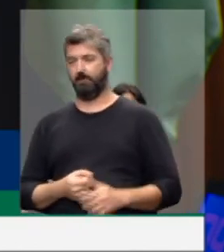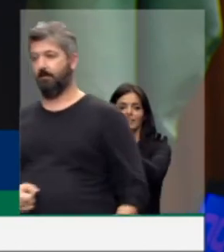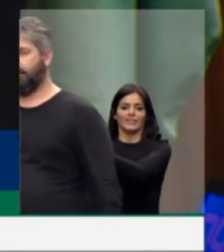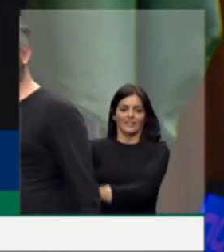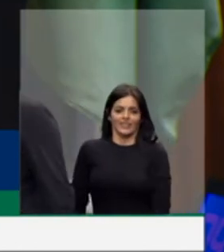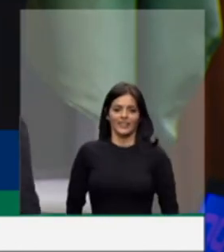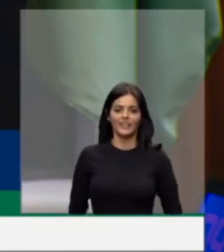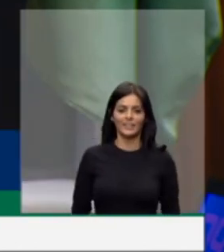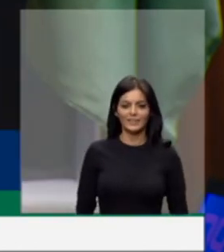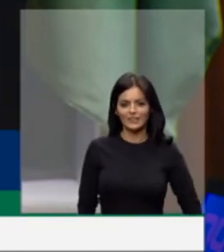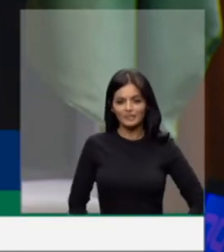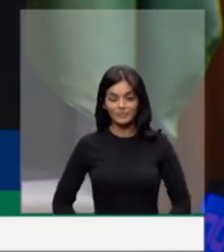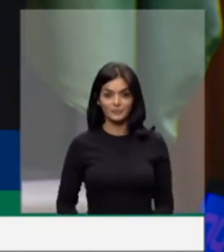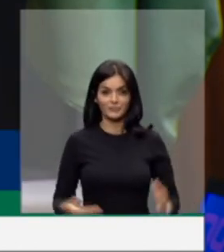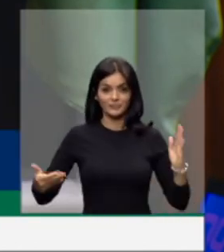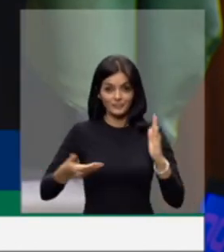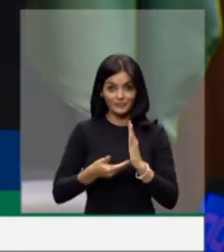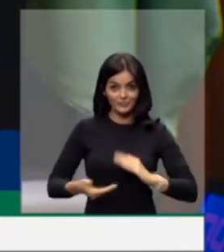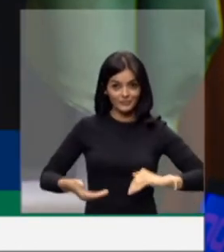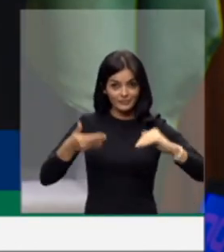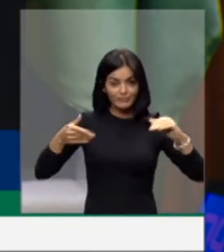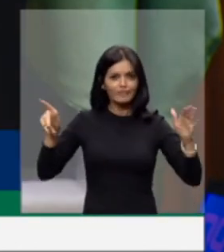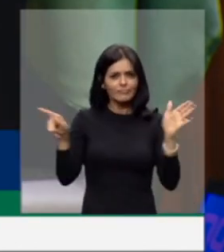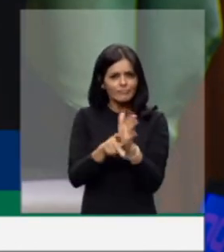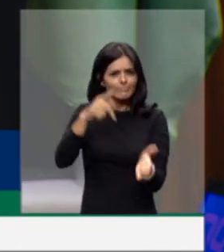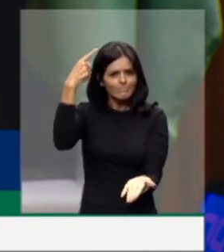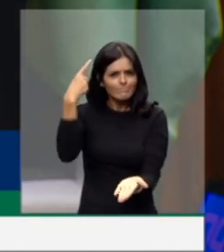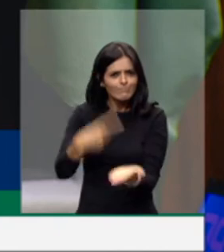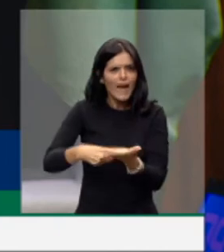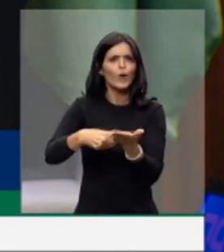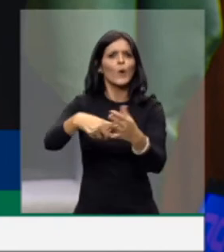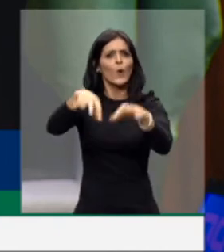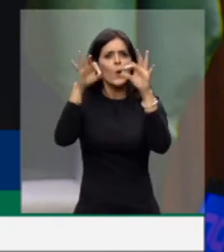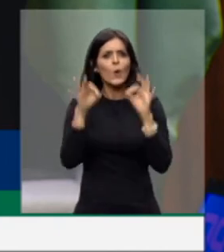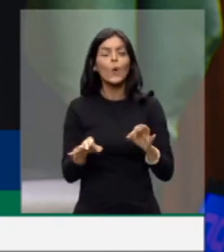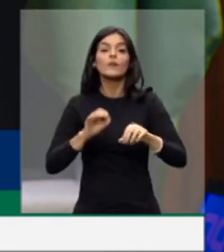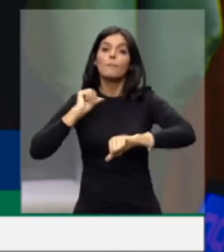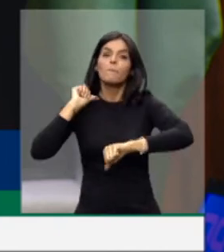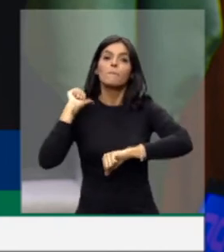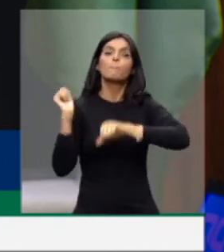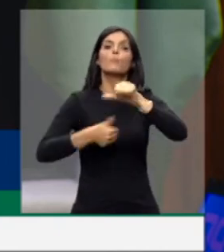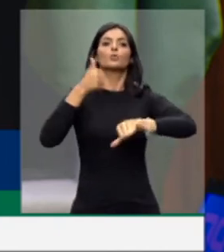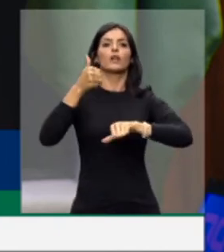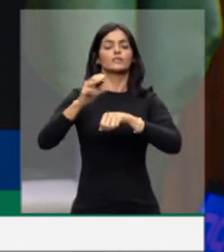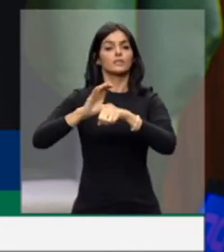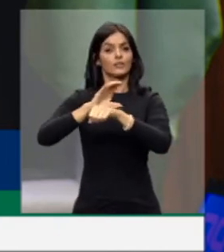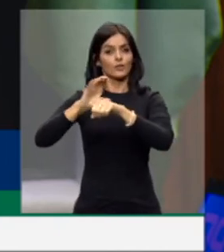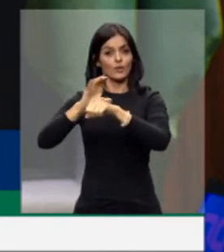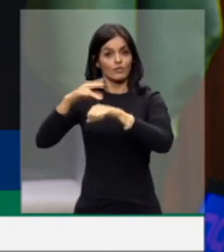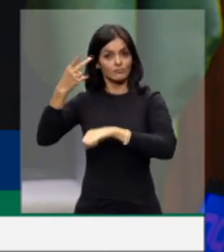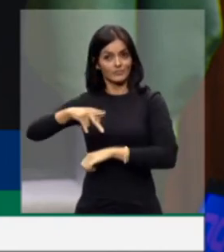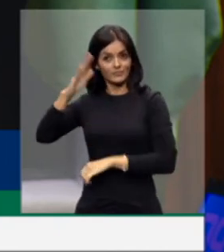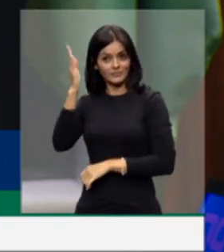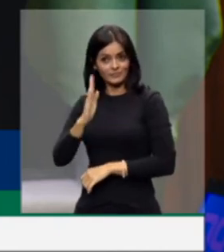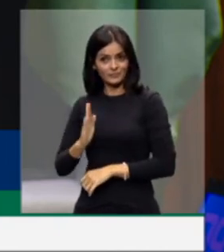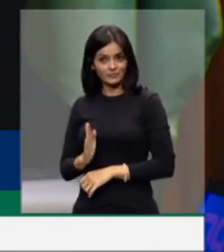BANCADA COM DEPUTADO VAUT ENOR PEREIRA. SENHOR PRESIDENTE, SENHORES DEPUTADOS, DEPUTADAS, ESSE ANO ESSA CASA E O SENADO CONSTRUÍRAM UM GRANDE ACORDO E CONSTRUÍRAM A MUDANÇA DA